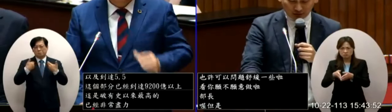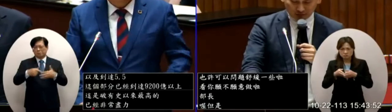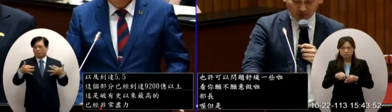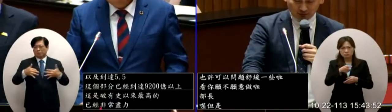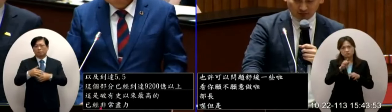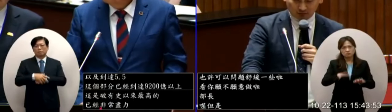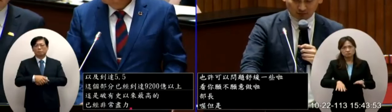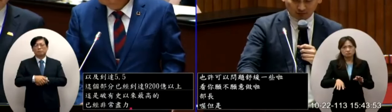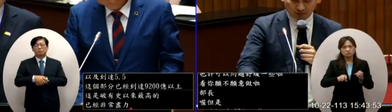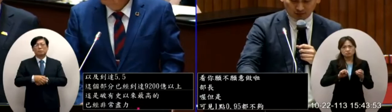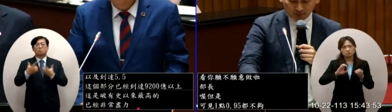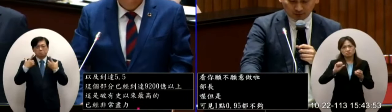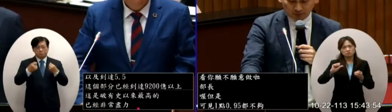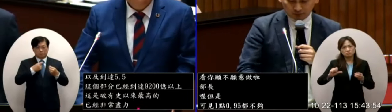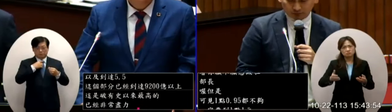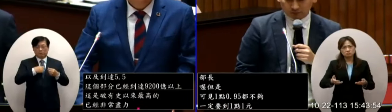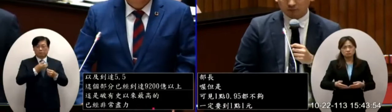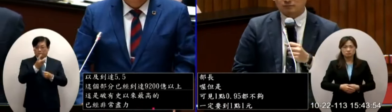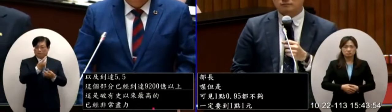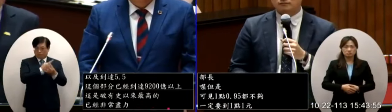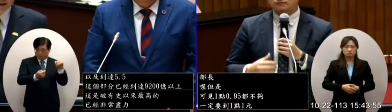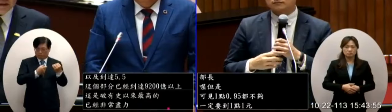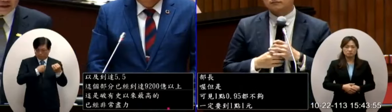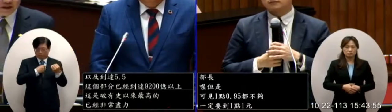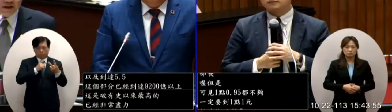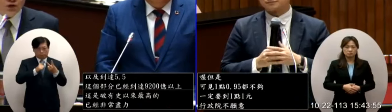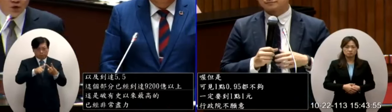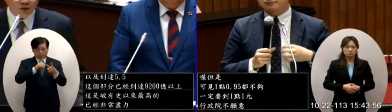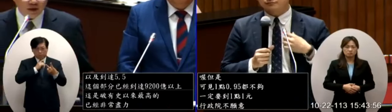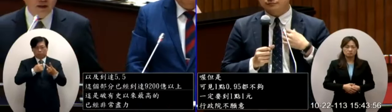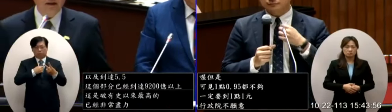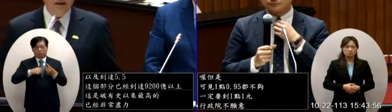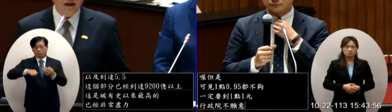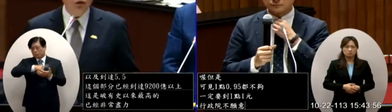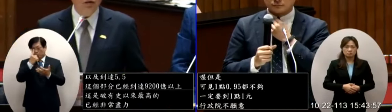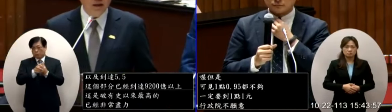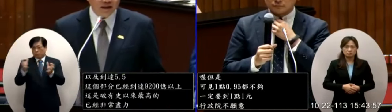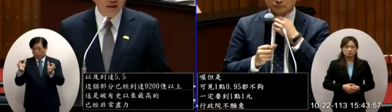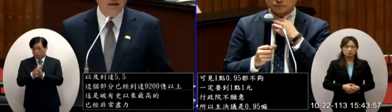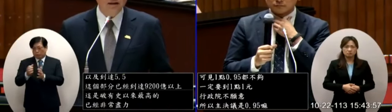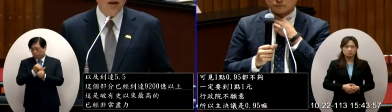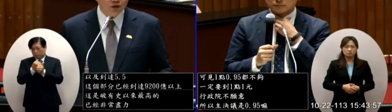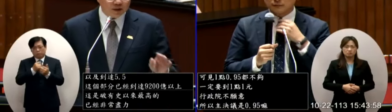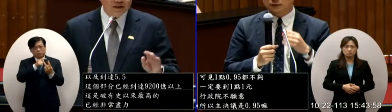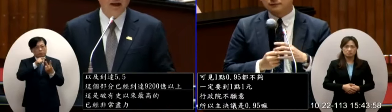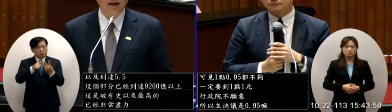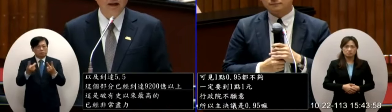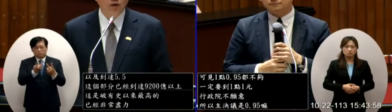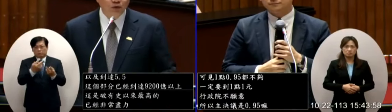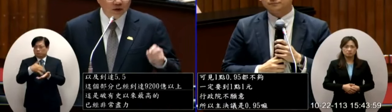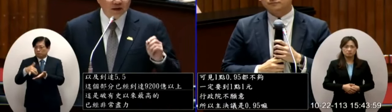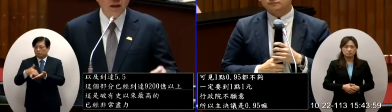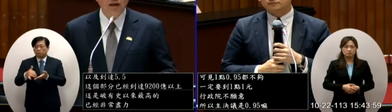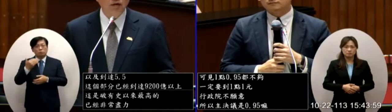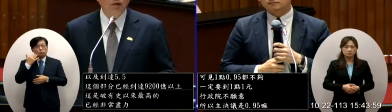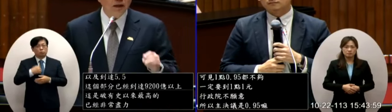我們既要維持點值 又要並行總額 那總額跟點值這樣算起來 如果1.1元的話